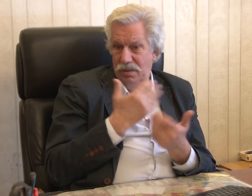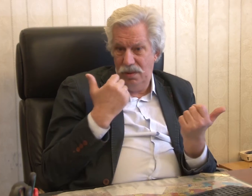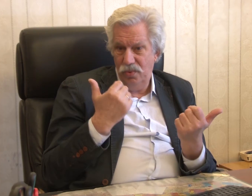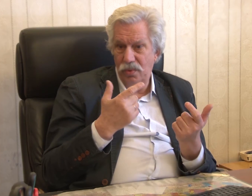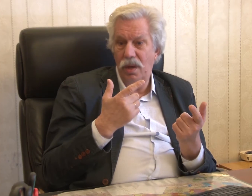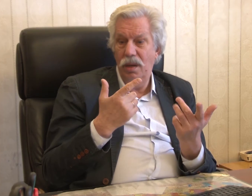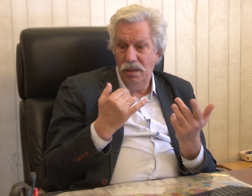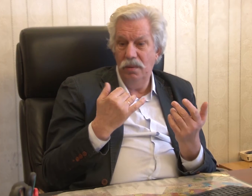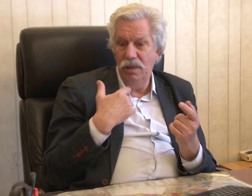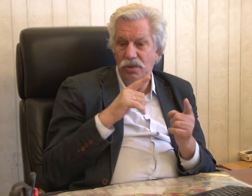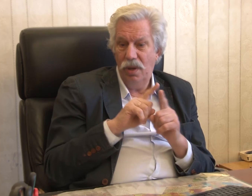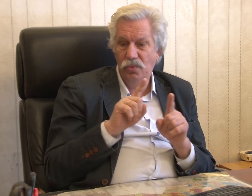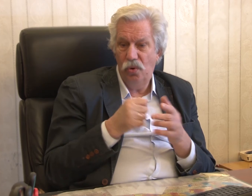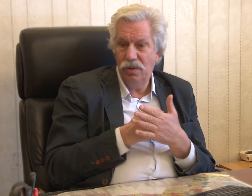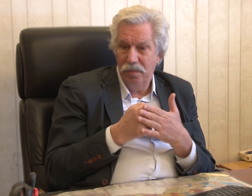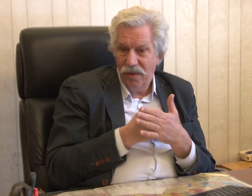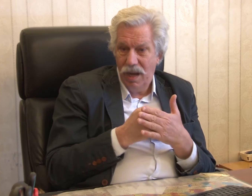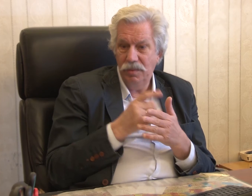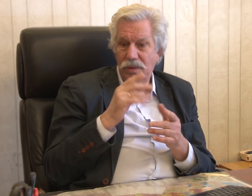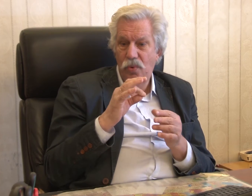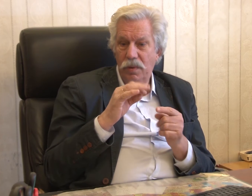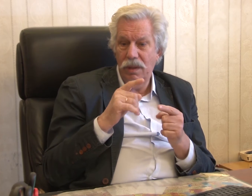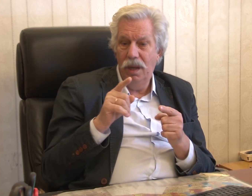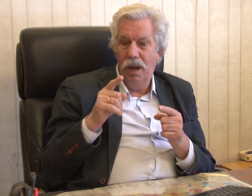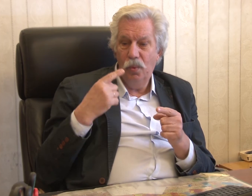а сейчас - ничего нет, поэтому мы добиваемся,